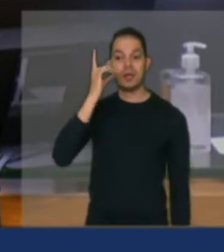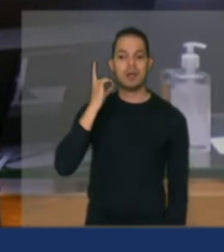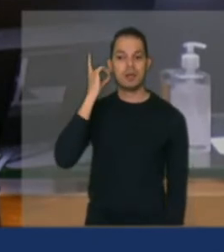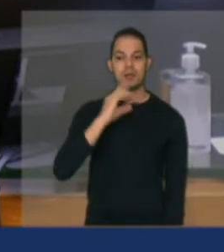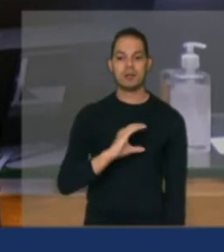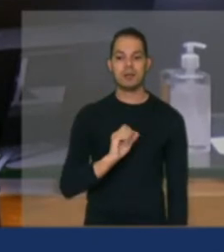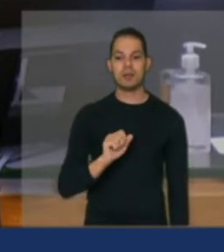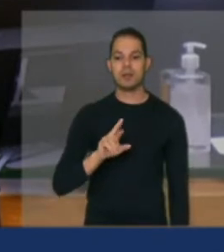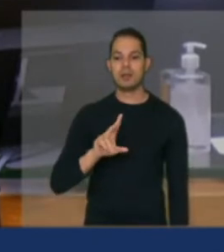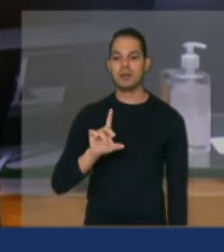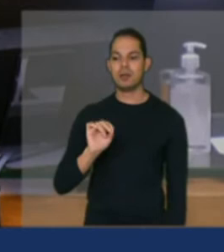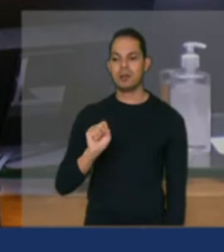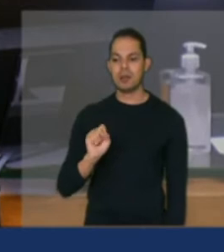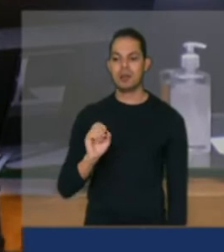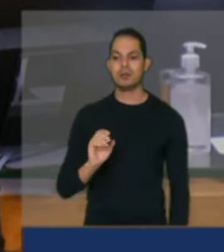VOLTAMOS AÍ AO DEPUTADO ZÉ NETO, PAULO GUEDES E FREI